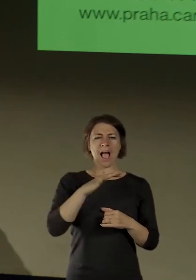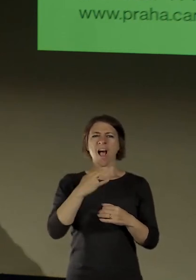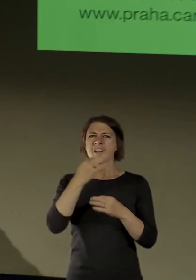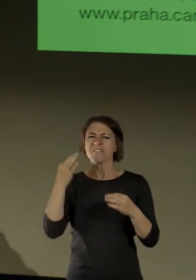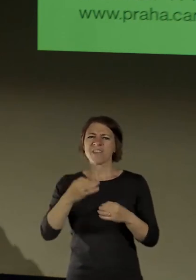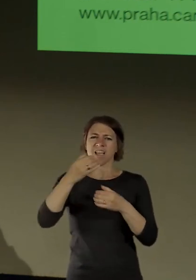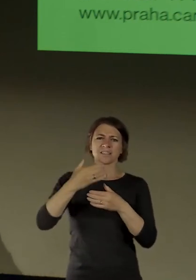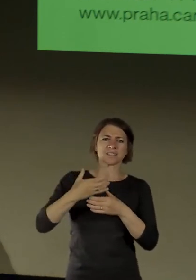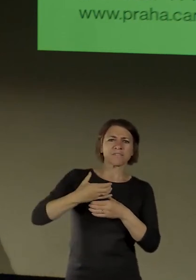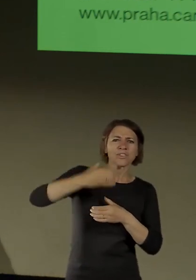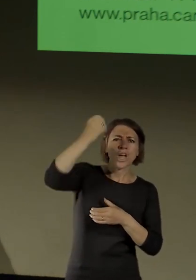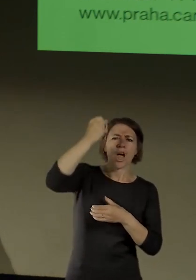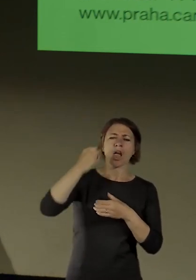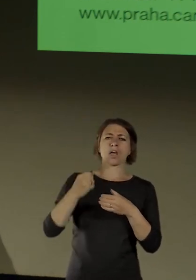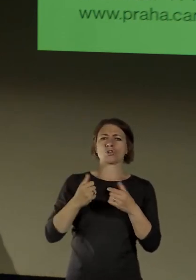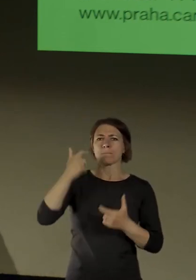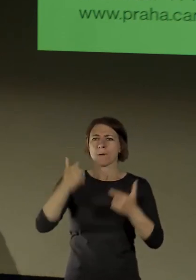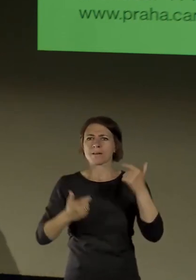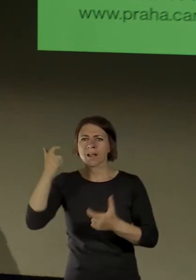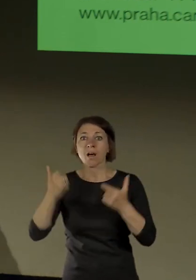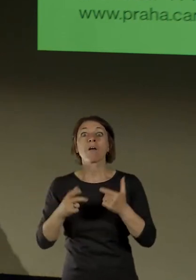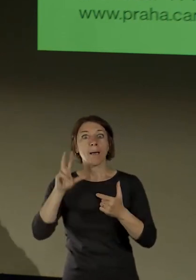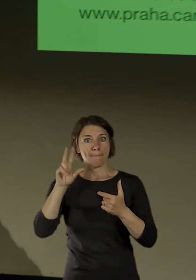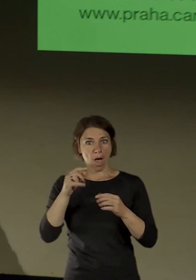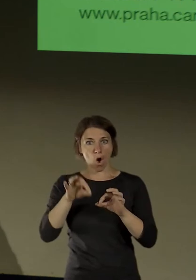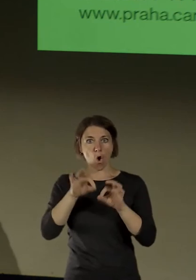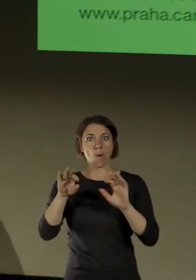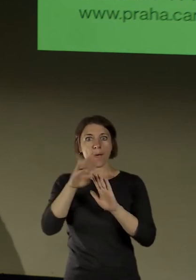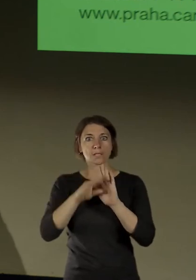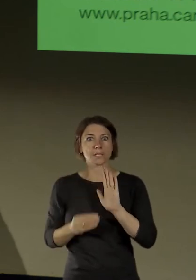Ta výšková regulace je naprostá novinka, kterou plán přináší do plánování Prahy.